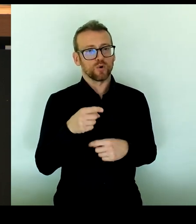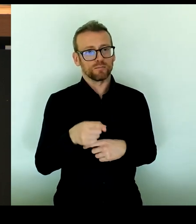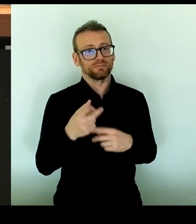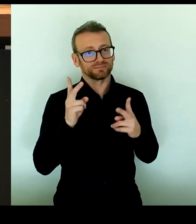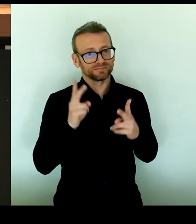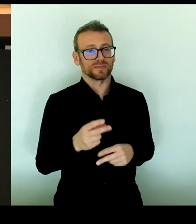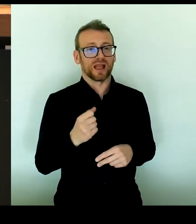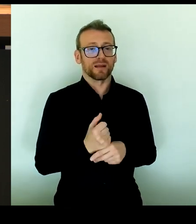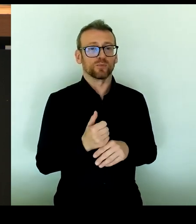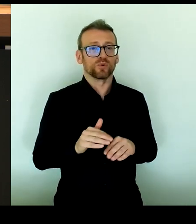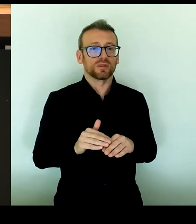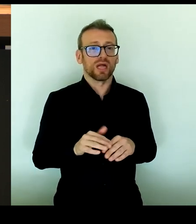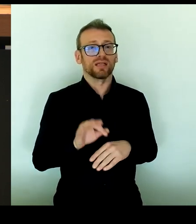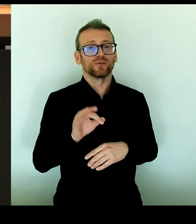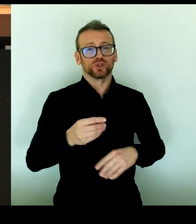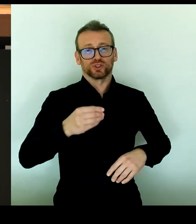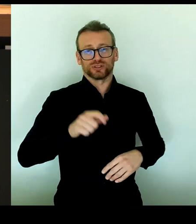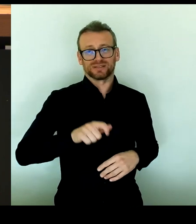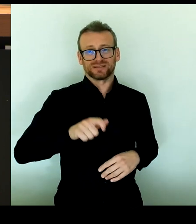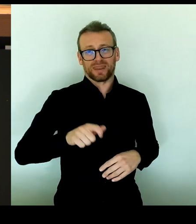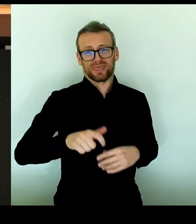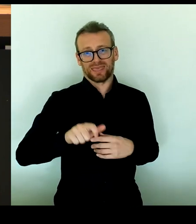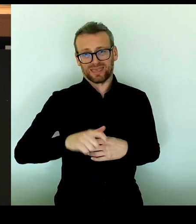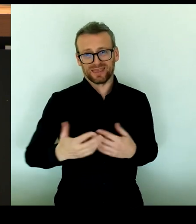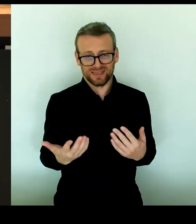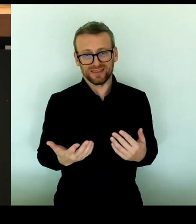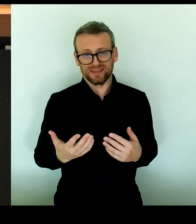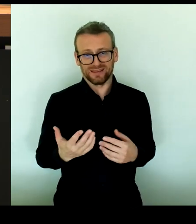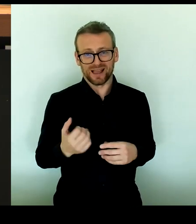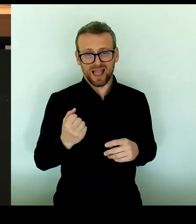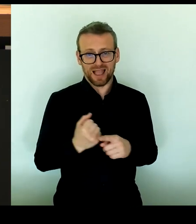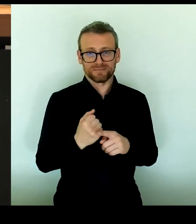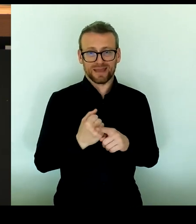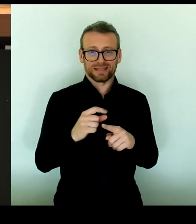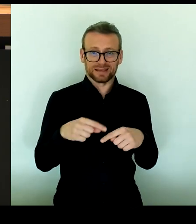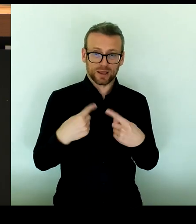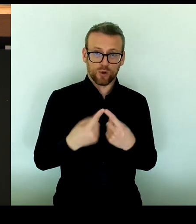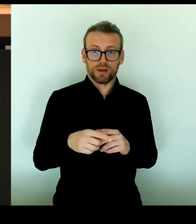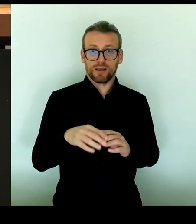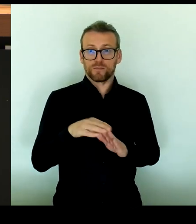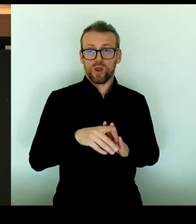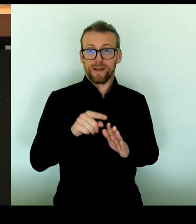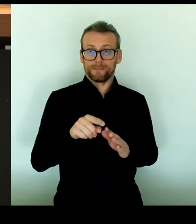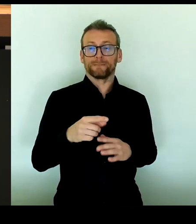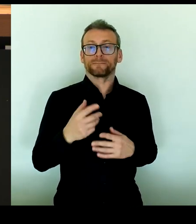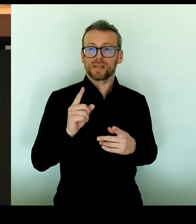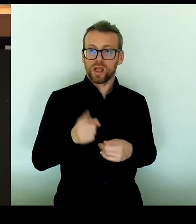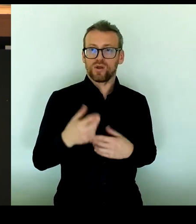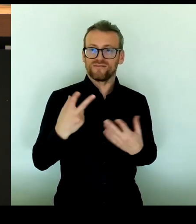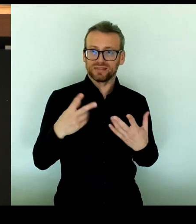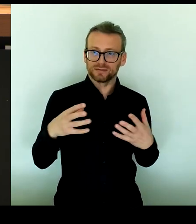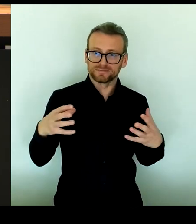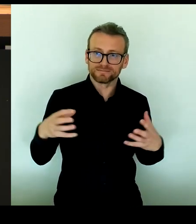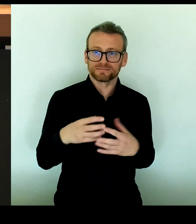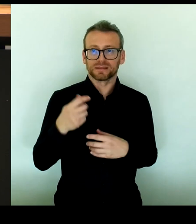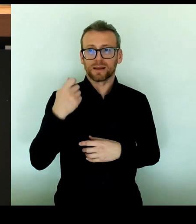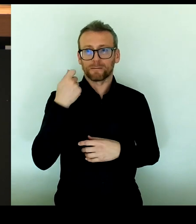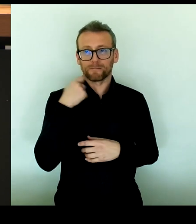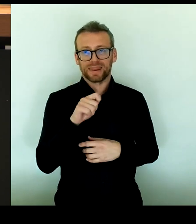Das heißt, die Kulturraum gGmbH ist Dienstleisterin für die Kulturschaffenden. Die Kulturraum Berlin muss sich also an